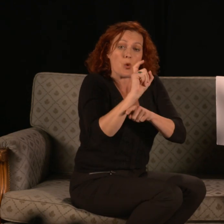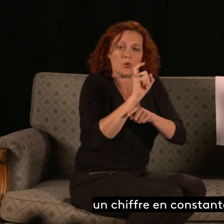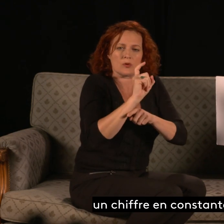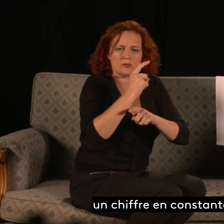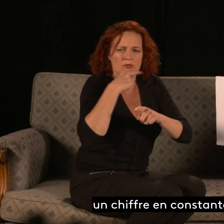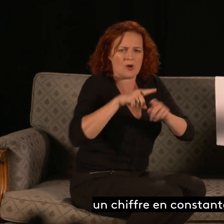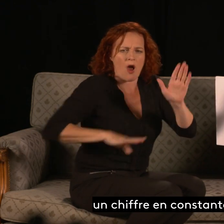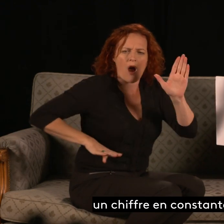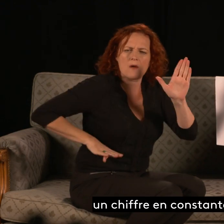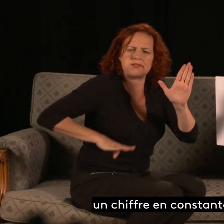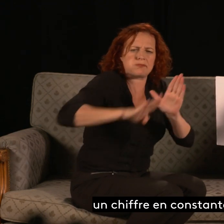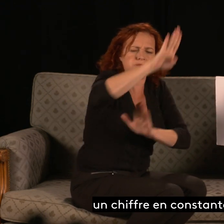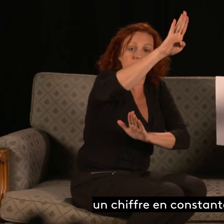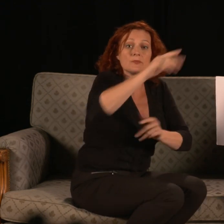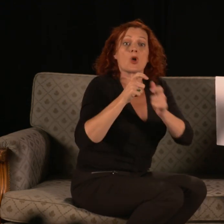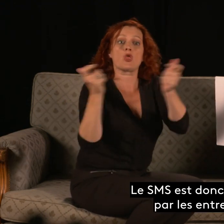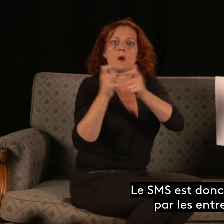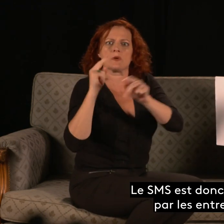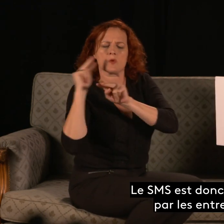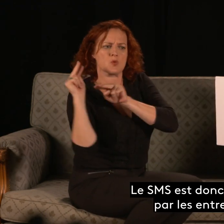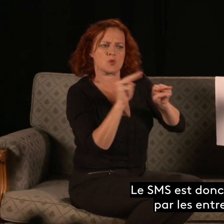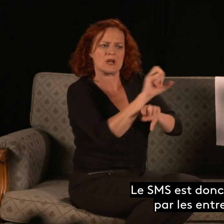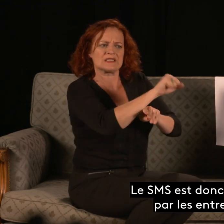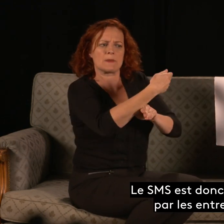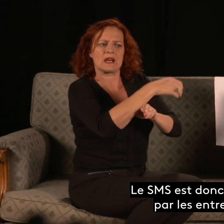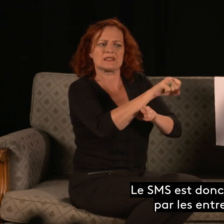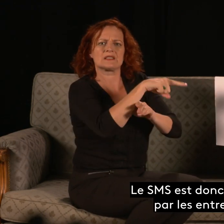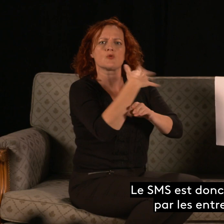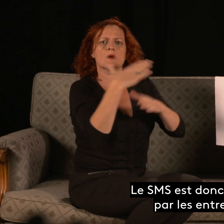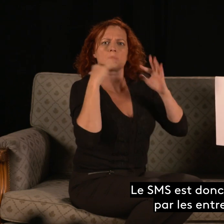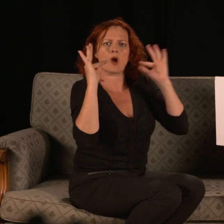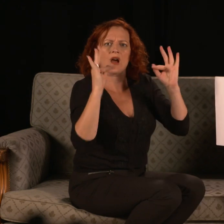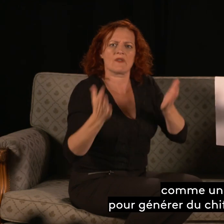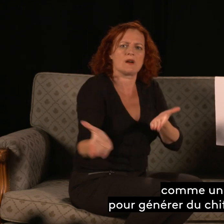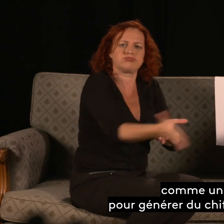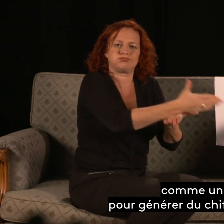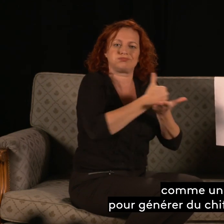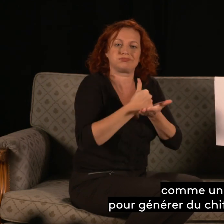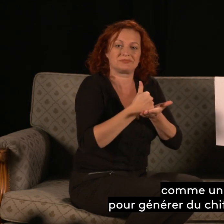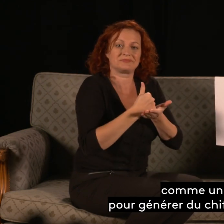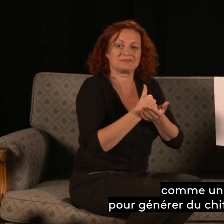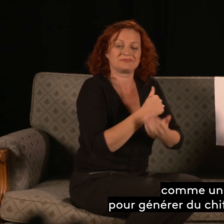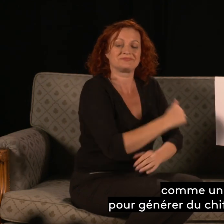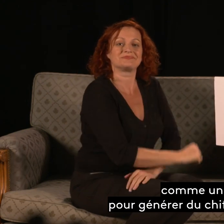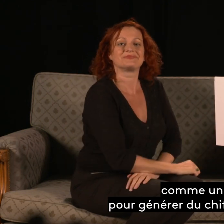un chiffre en constante augmentation. Le SMS est donc considéré par les entreprises comme un outil pour générer du chiffre d’affaires.